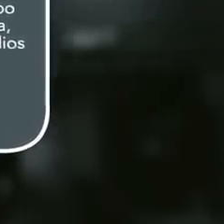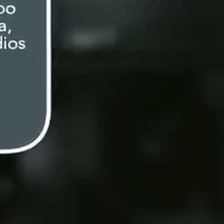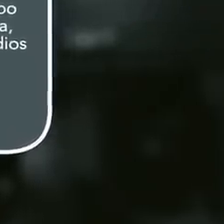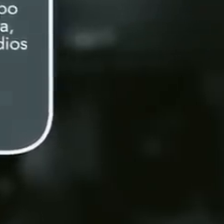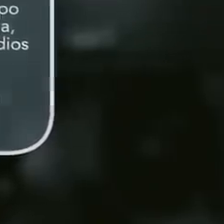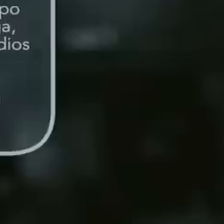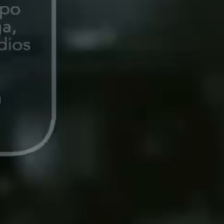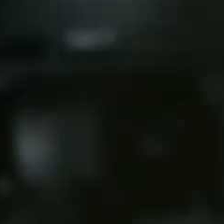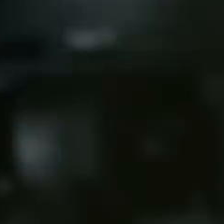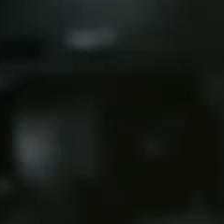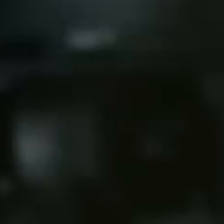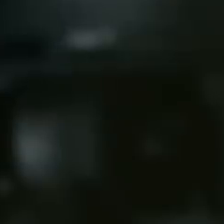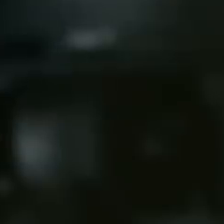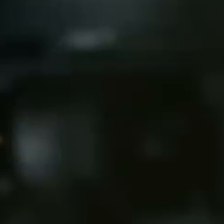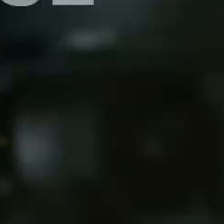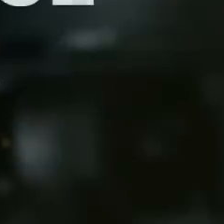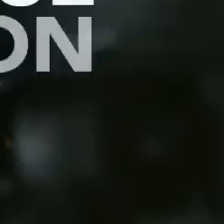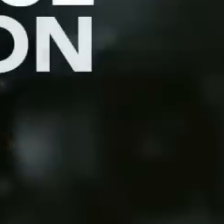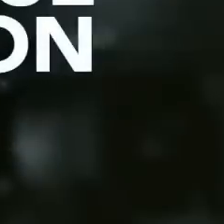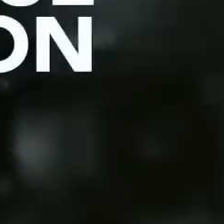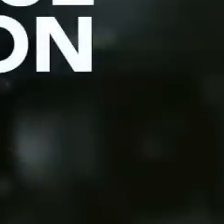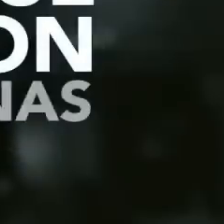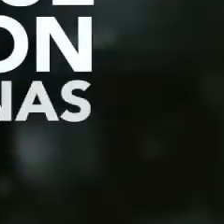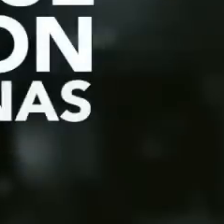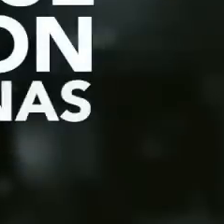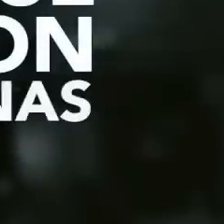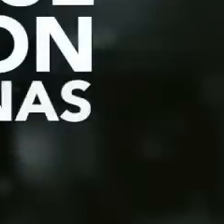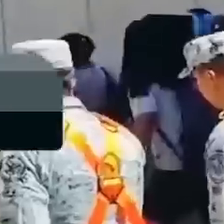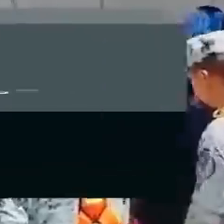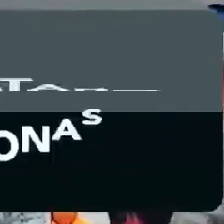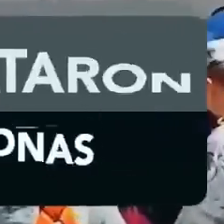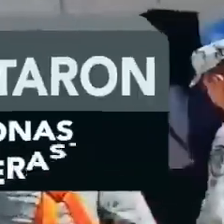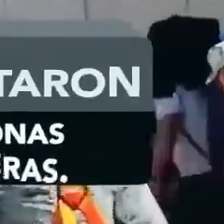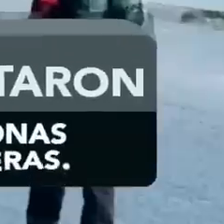y robo de hidrocarburo en Chiapa se arrestó a dos traficantes de personas y se rescataron a